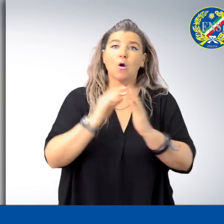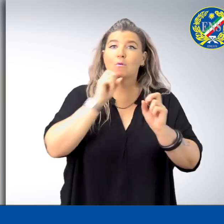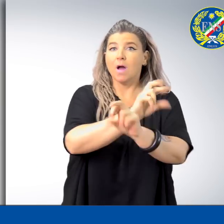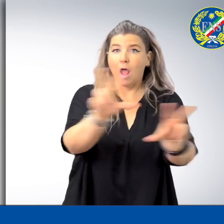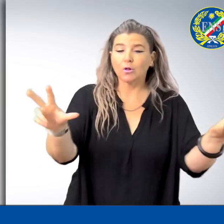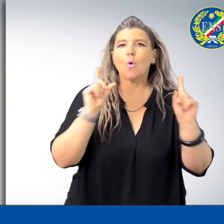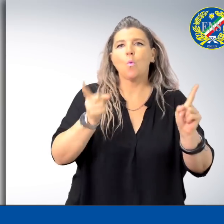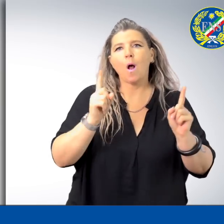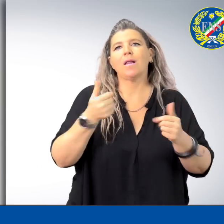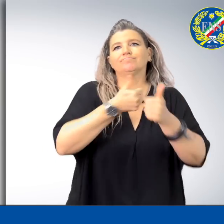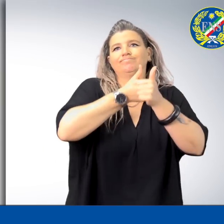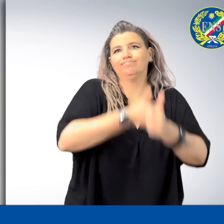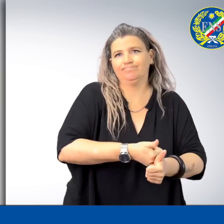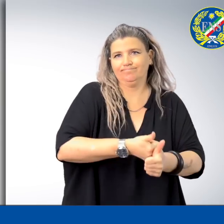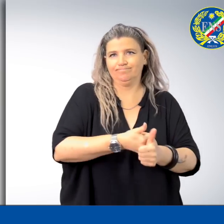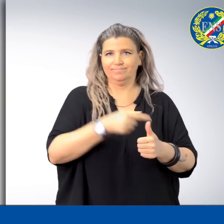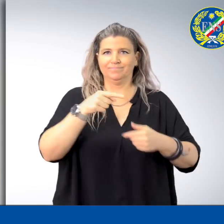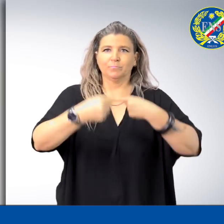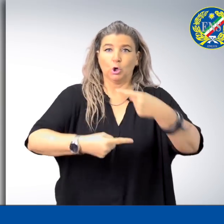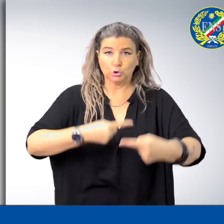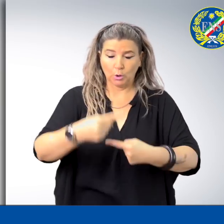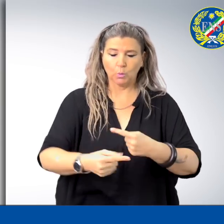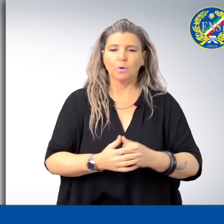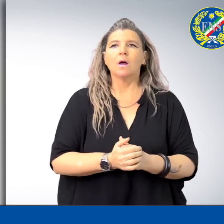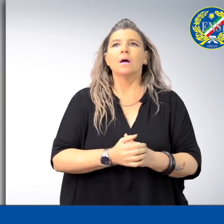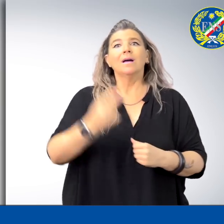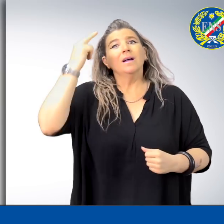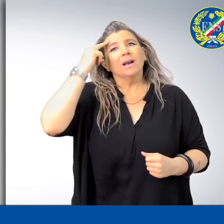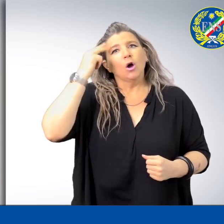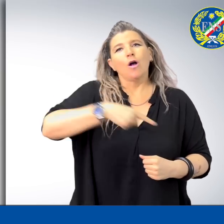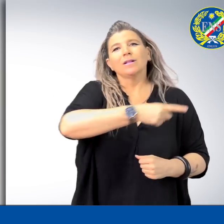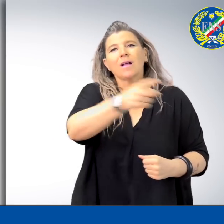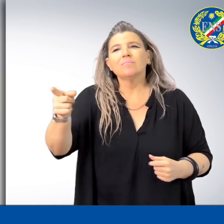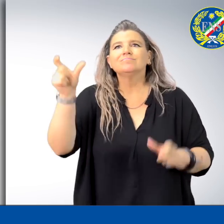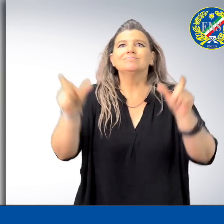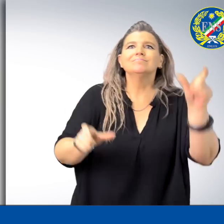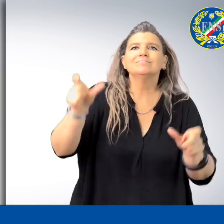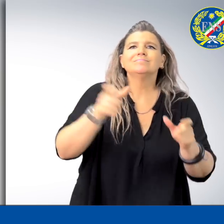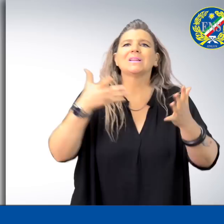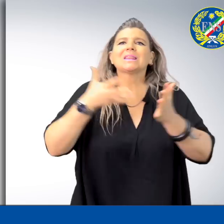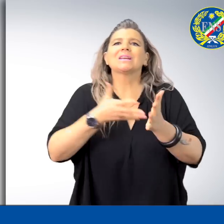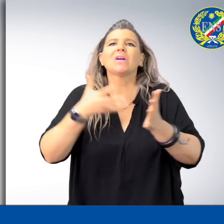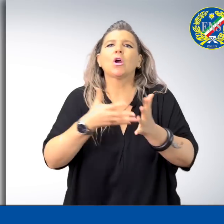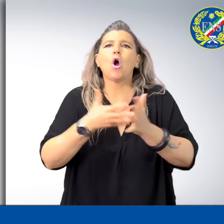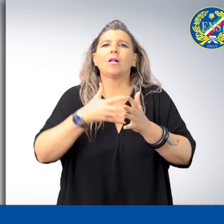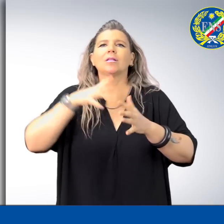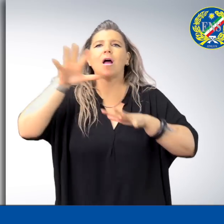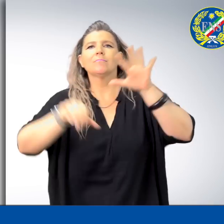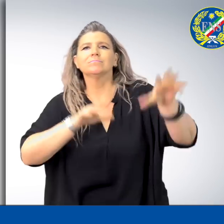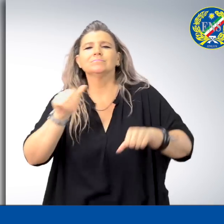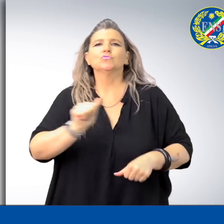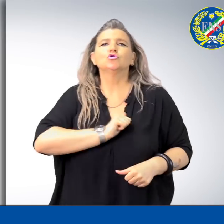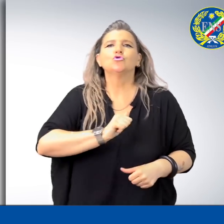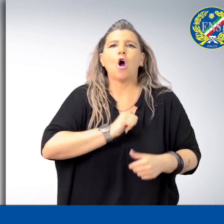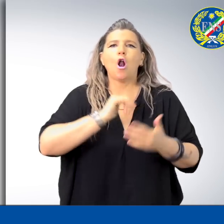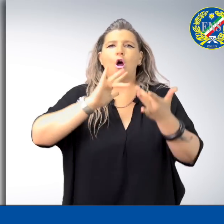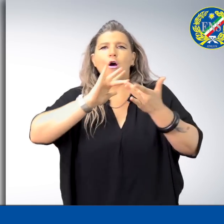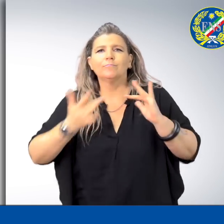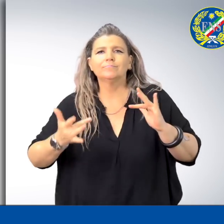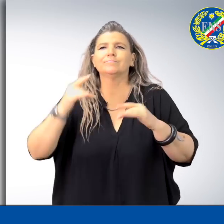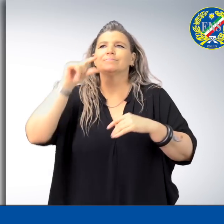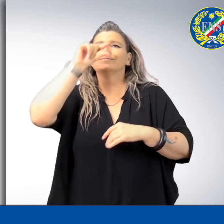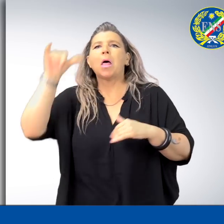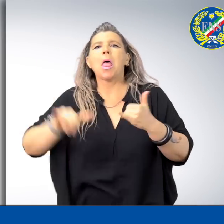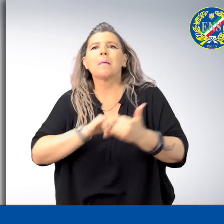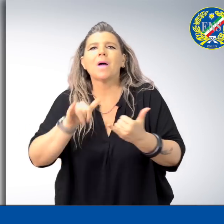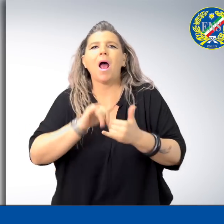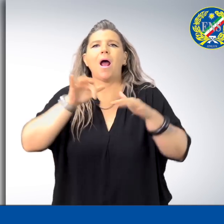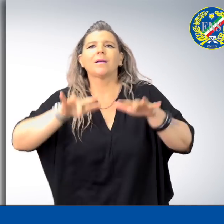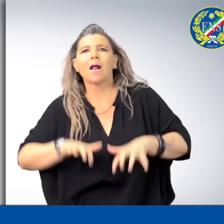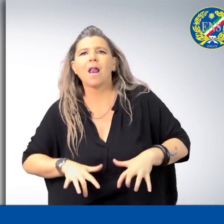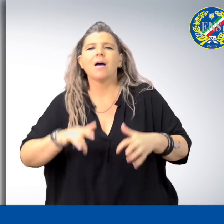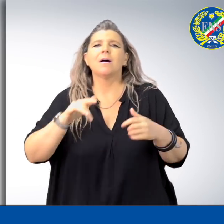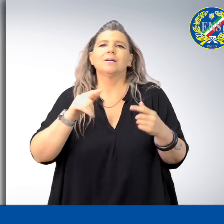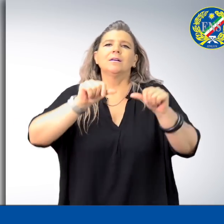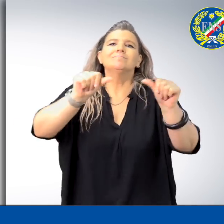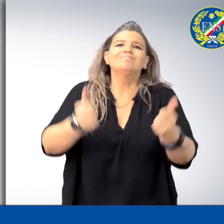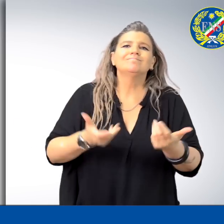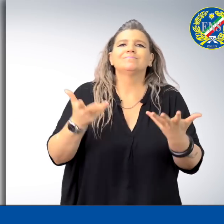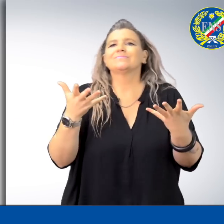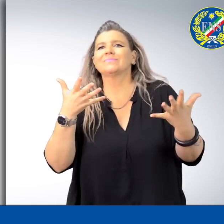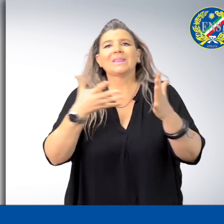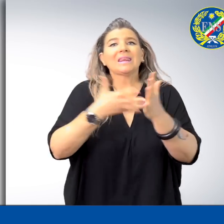Mi raccomando seguite bene la procedura e chi ha difficoltà a usare internet o email o FAC-SIMILE